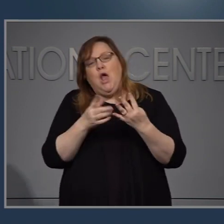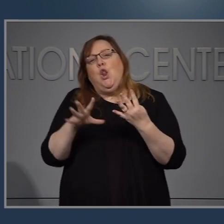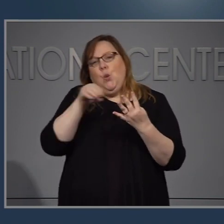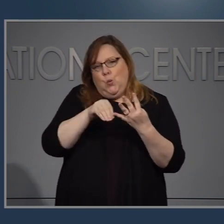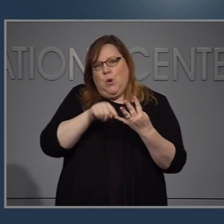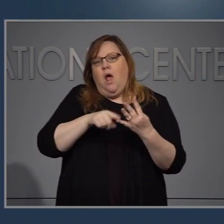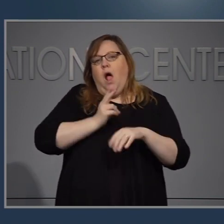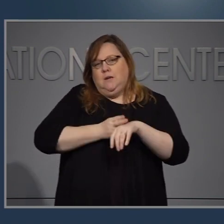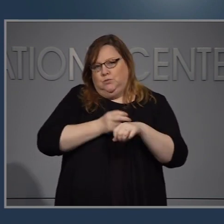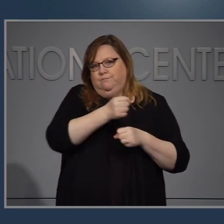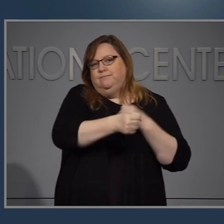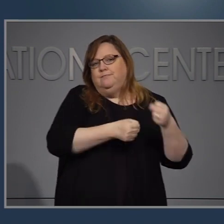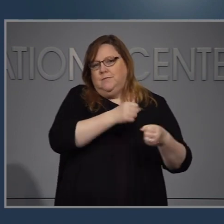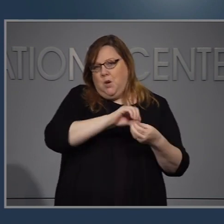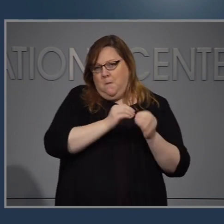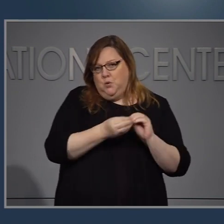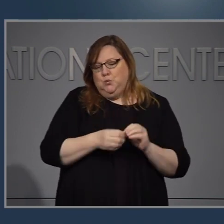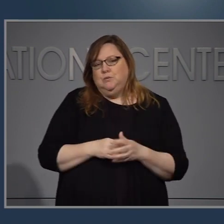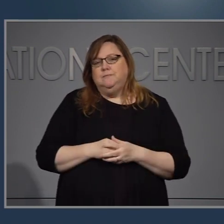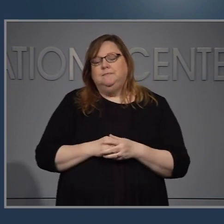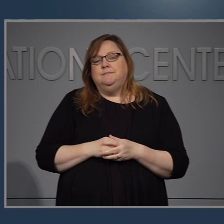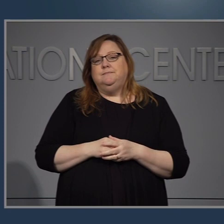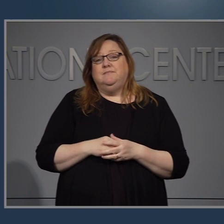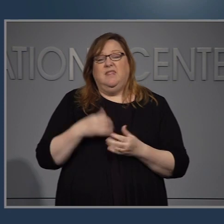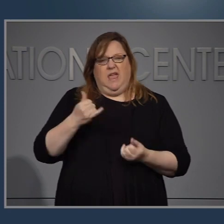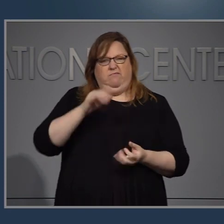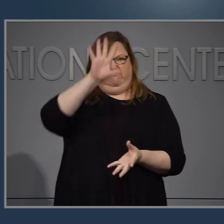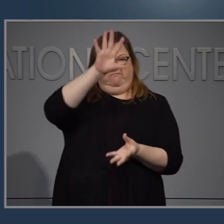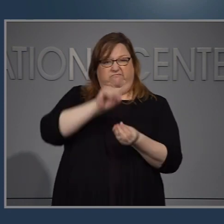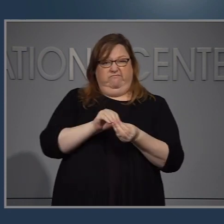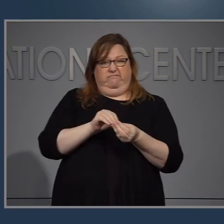aquí es donde nos encontramos al día de hoy. Nuestros datos de vigilancia continúan